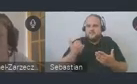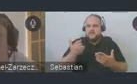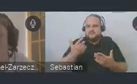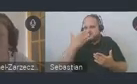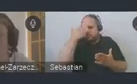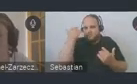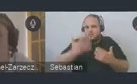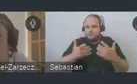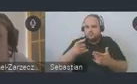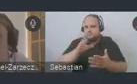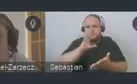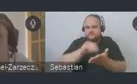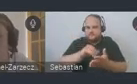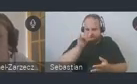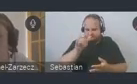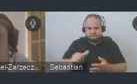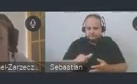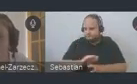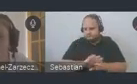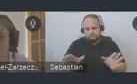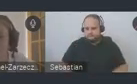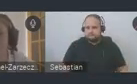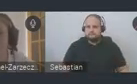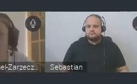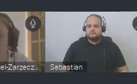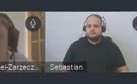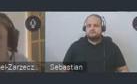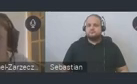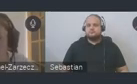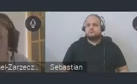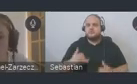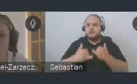tego nie powtórzy, nie ma szans. Czy jak mamy gdzieś założyć konto.